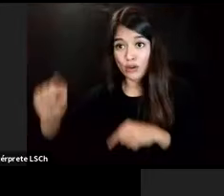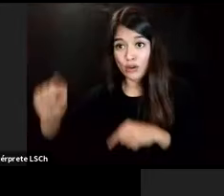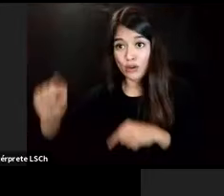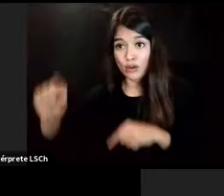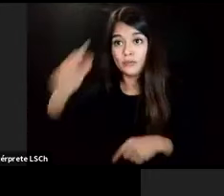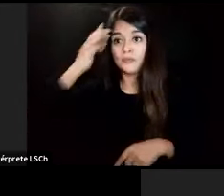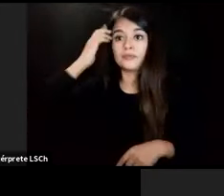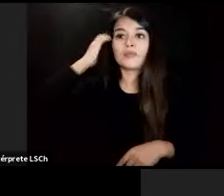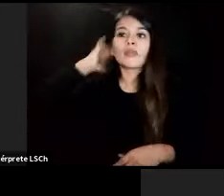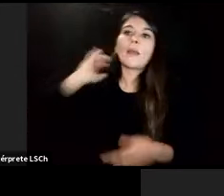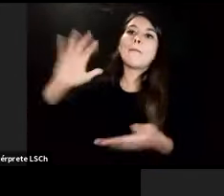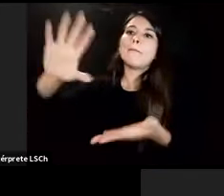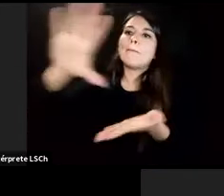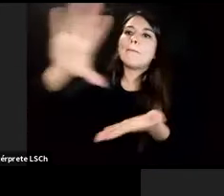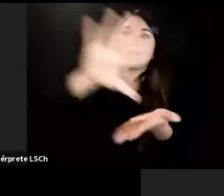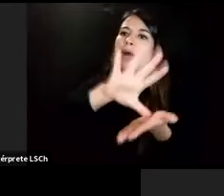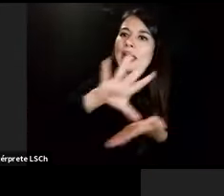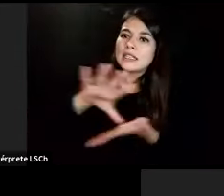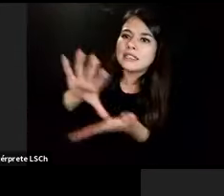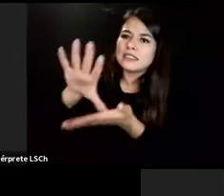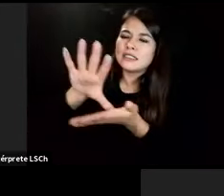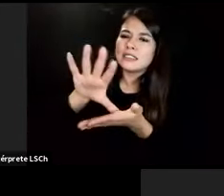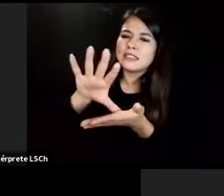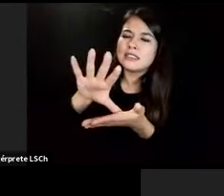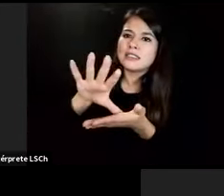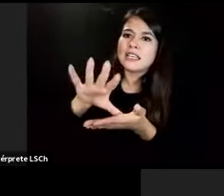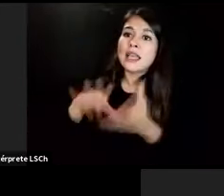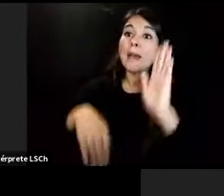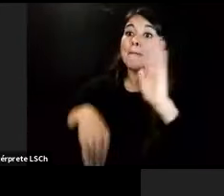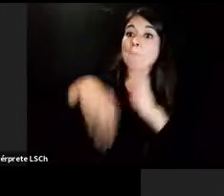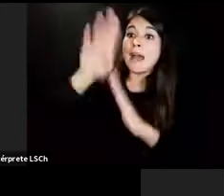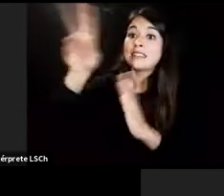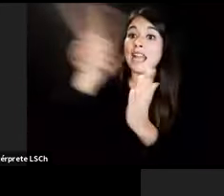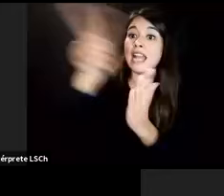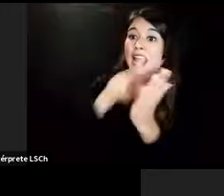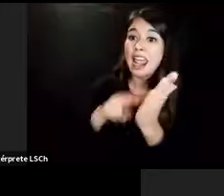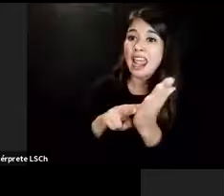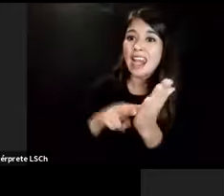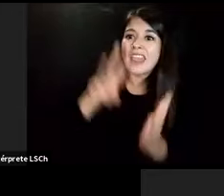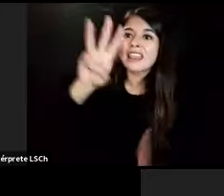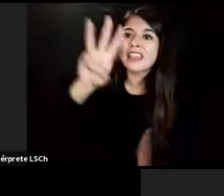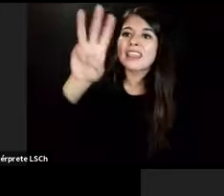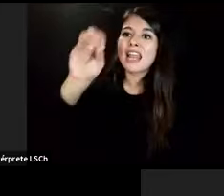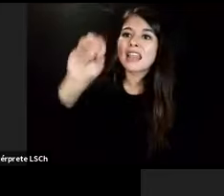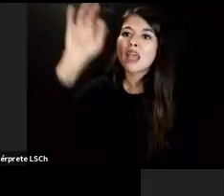un mayor atractivo y se lee más, Con suerte alcanza al 30 por ciento de...